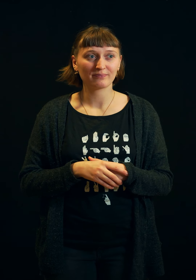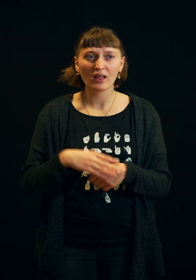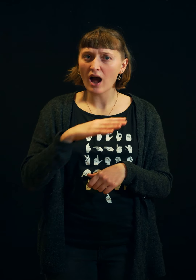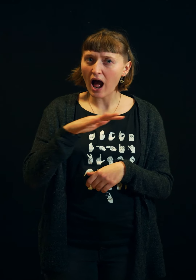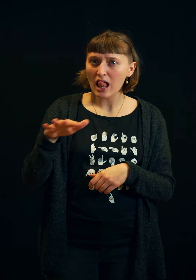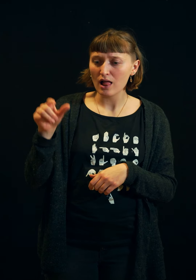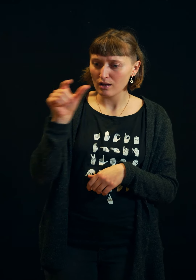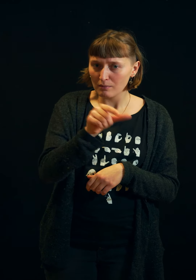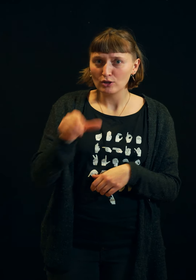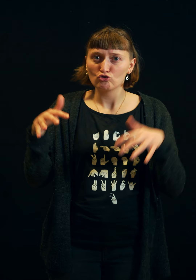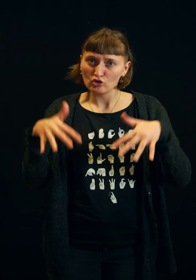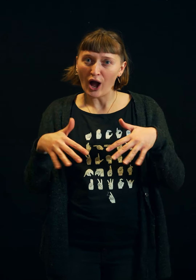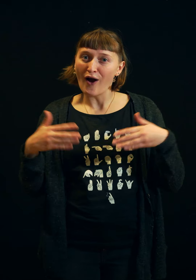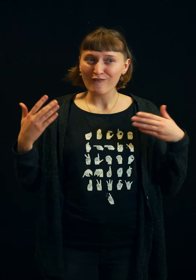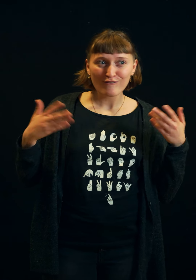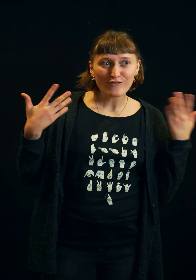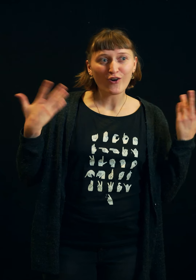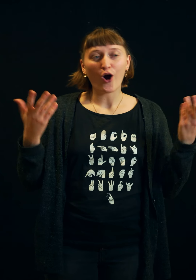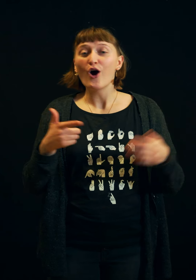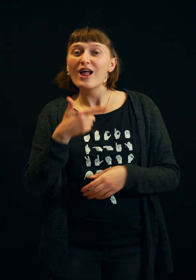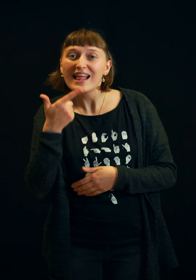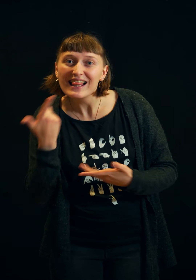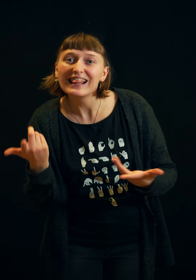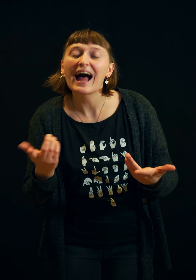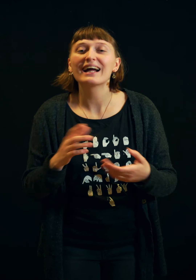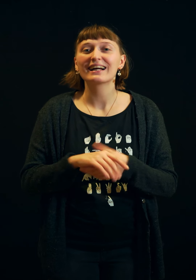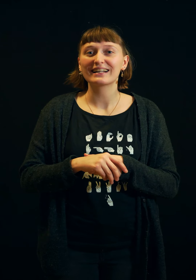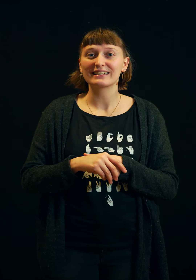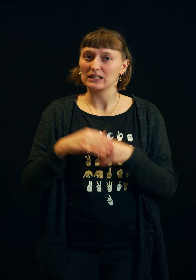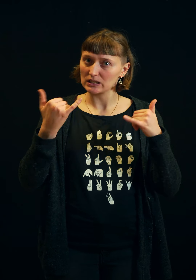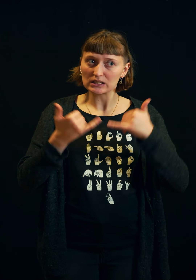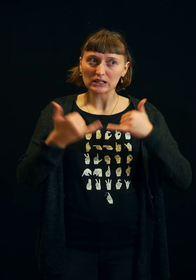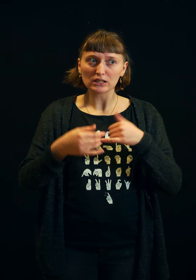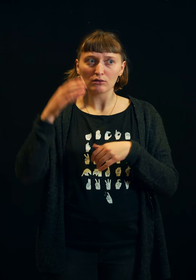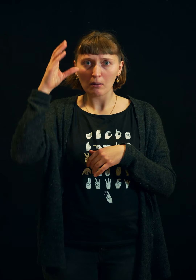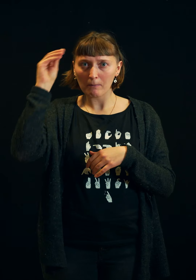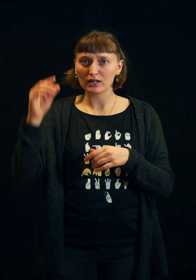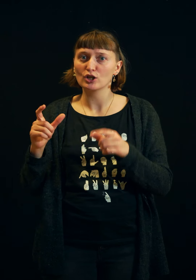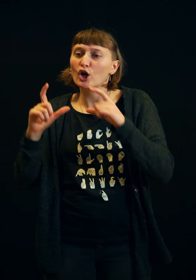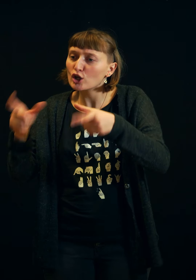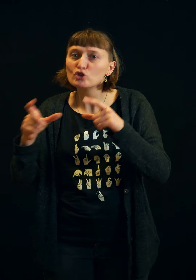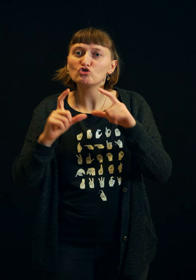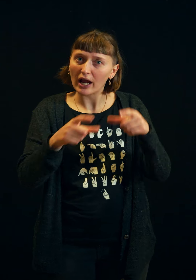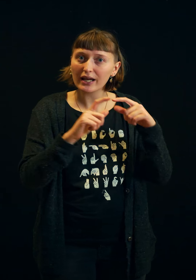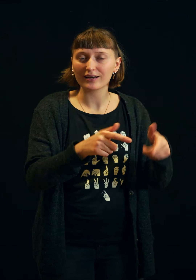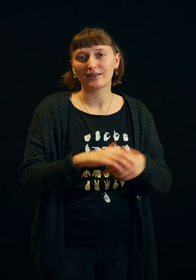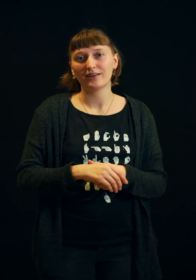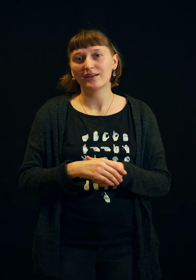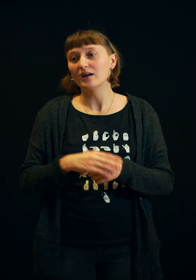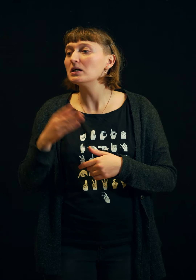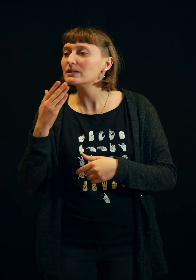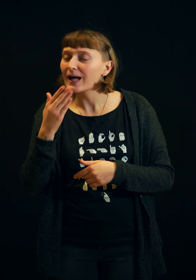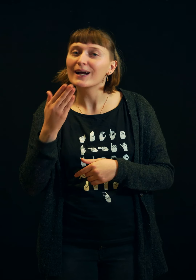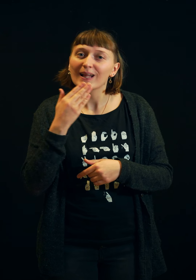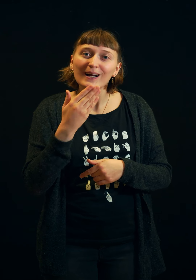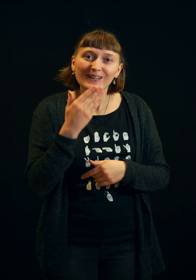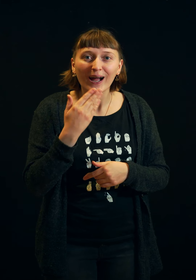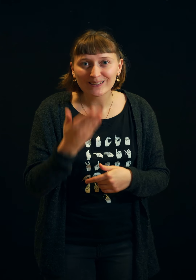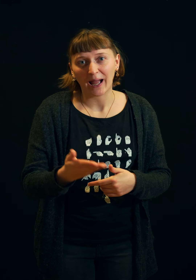Jedes Schmunzeln, das er säte, kam nun hundertfach zurück, als Menschen mit Geschenken,die ihm dankten für ihr Glück.